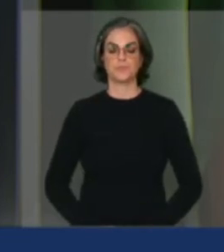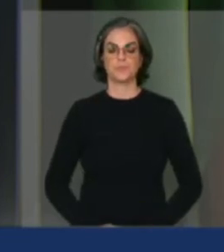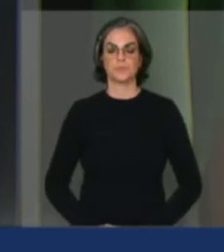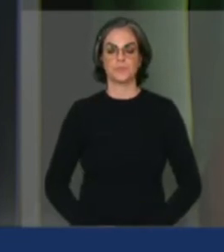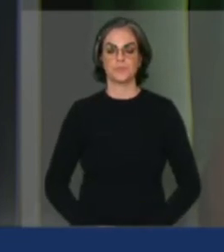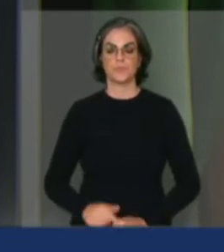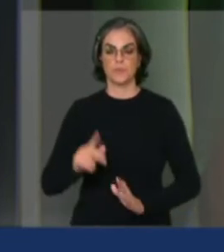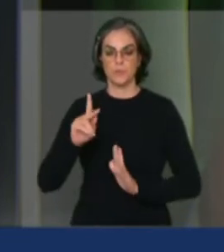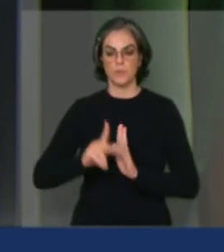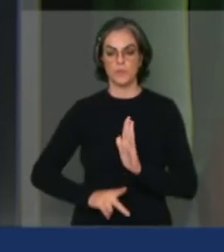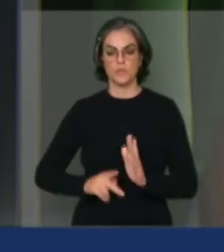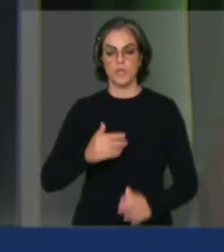GOVERNO FEDERAL LANÇOU, PRONAMPE, PRIMEIRO LUGAR QUE